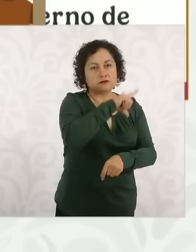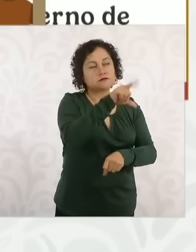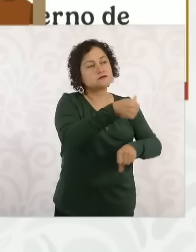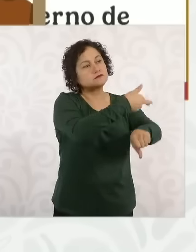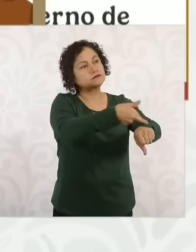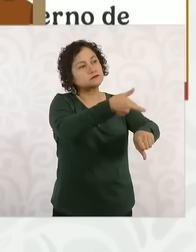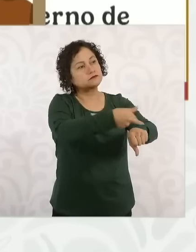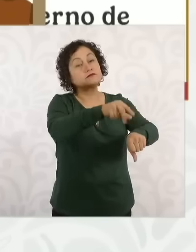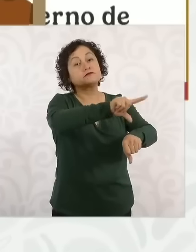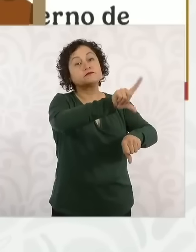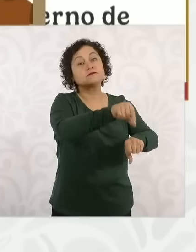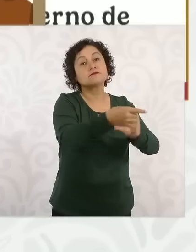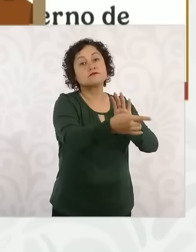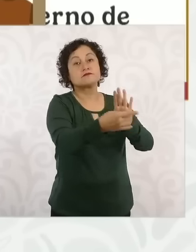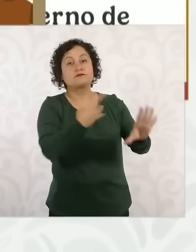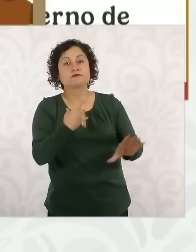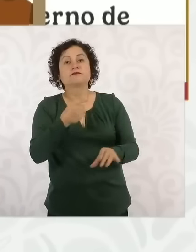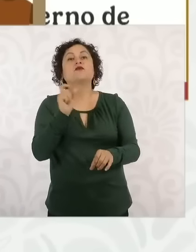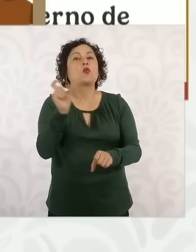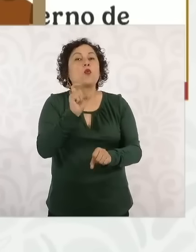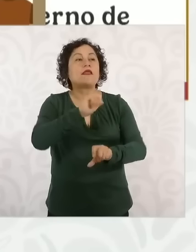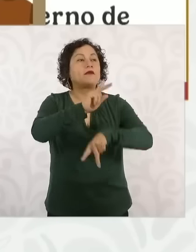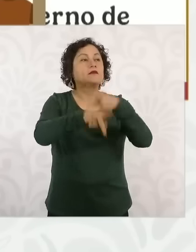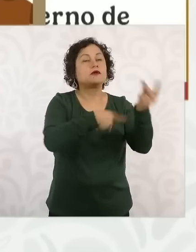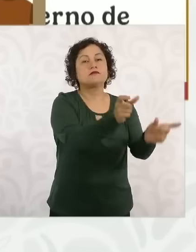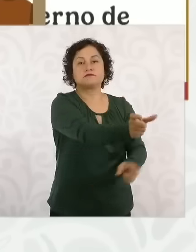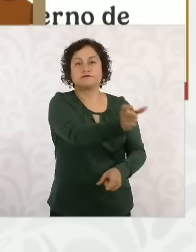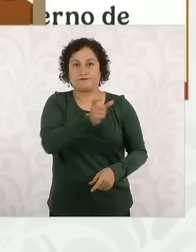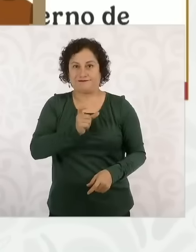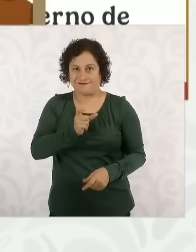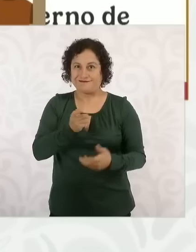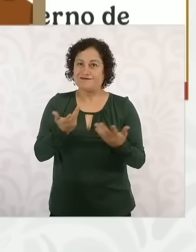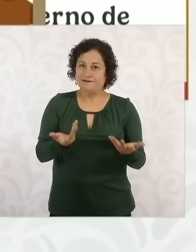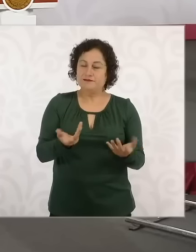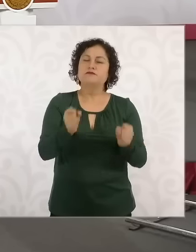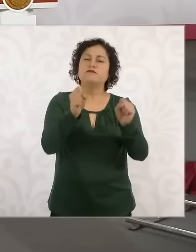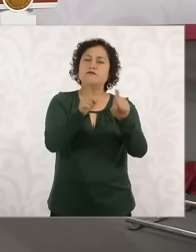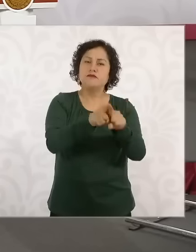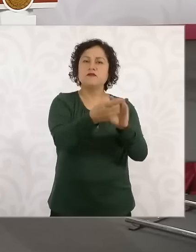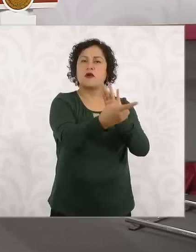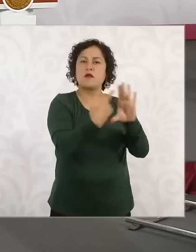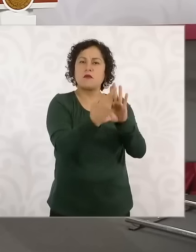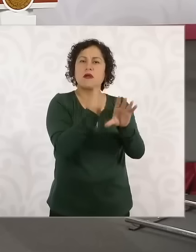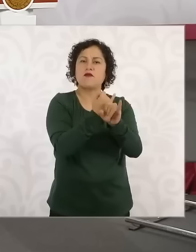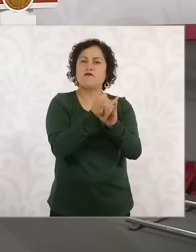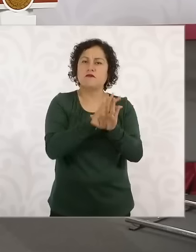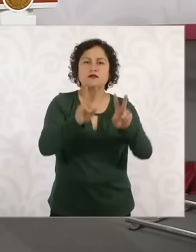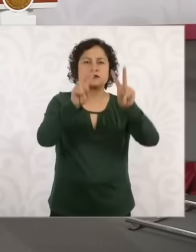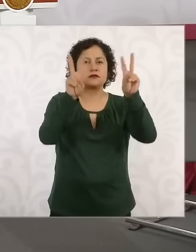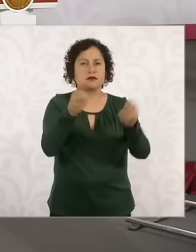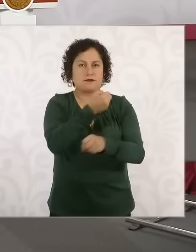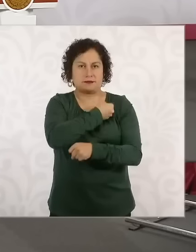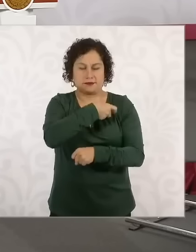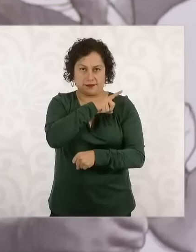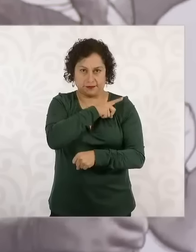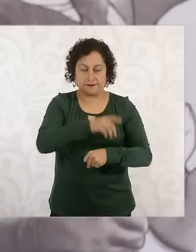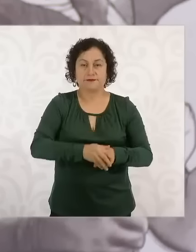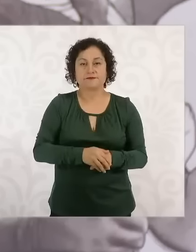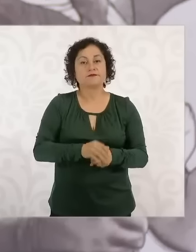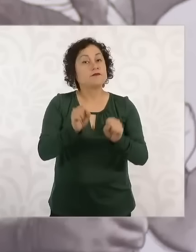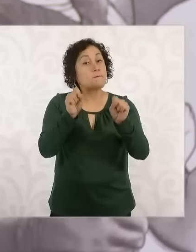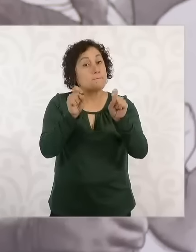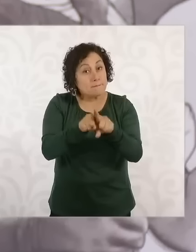información referente al tema de la salud. Eh, se les tomará la fotografía y las huellas dactilares